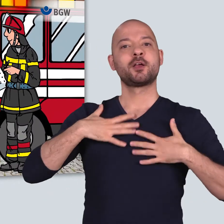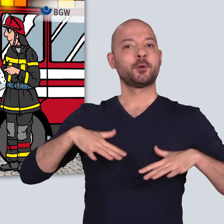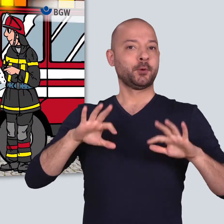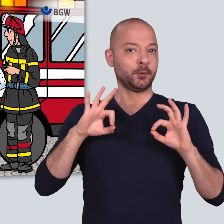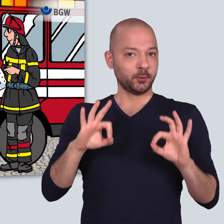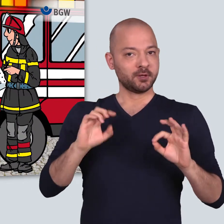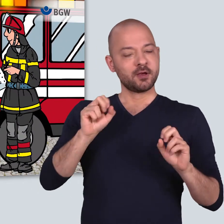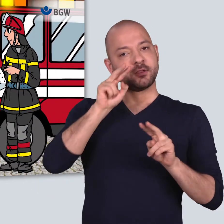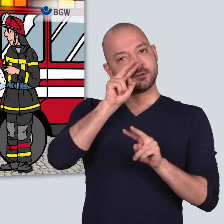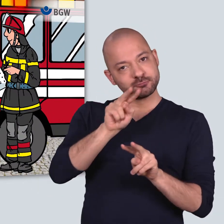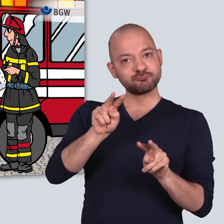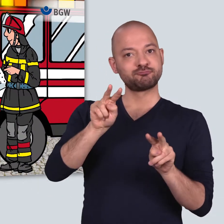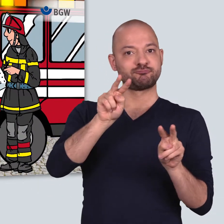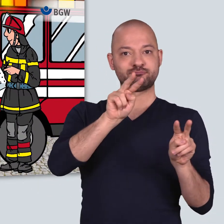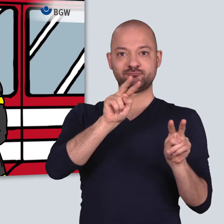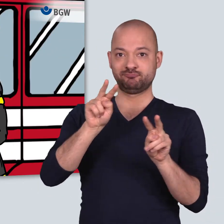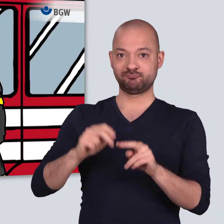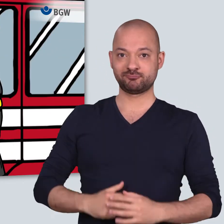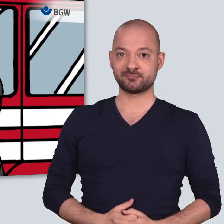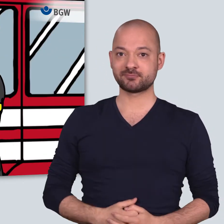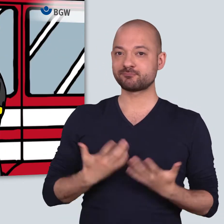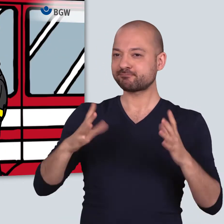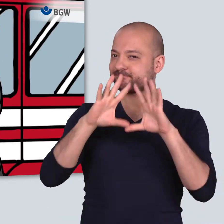Dann können alle tief durchatmen und entspannt zuschauen –